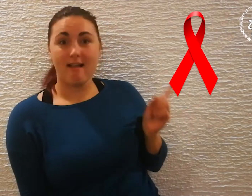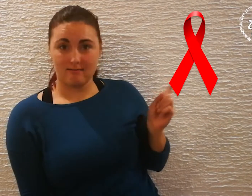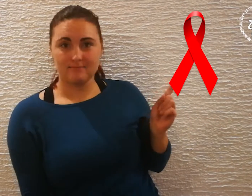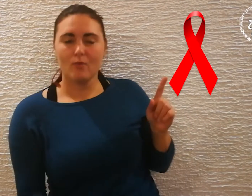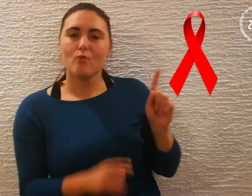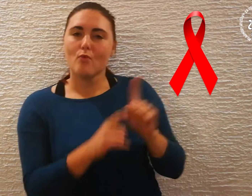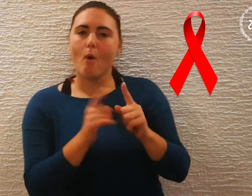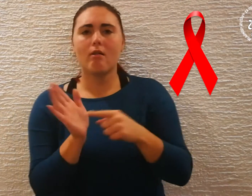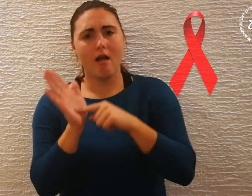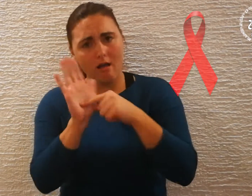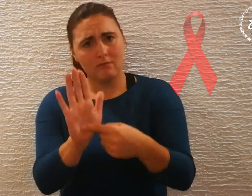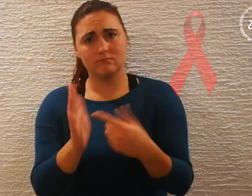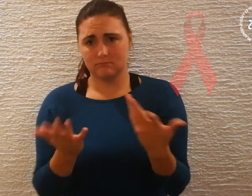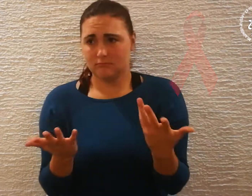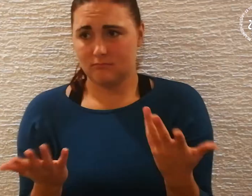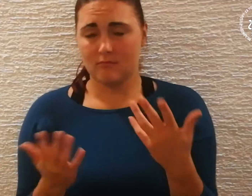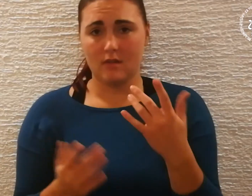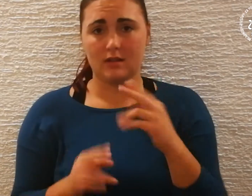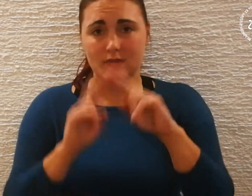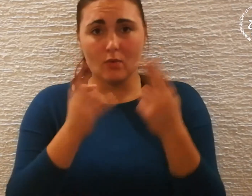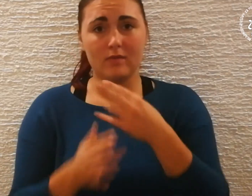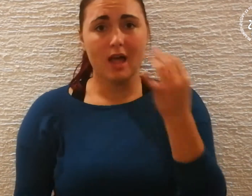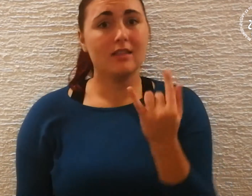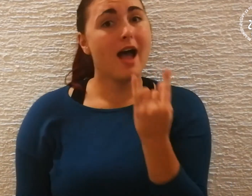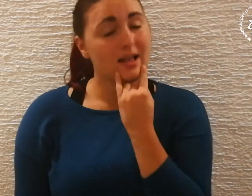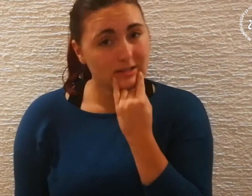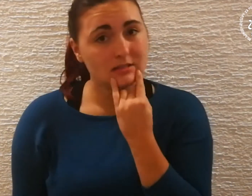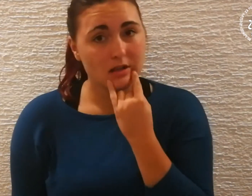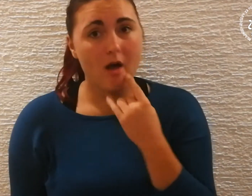S to pentljo pokažemo, da je danes svetovni dan AIDS-a.